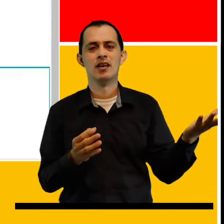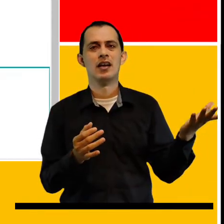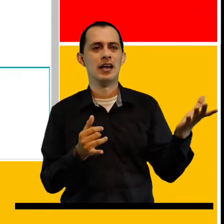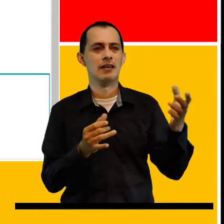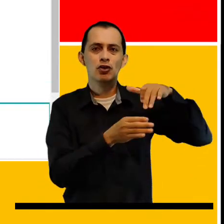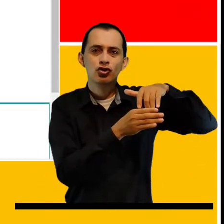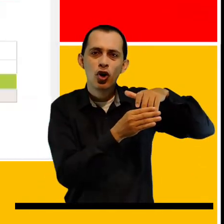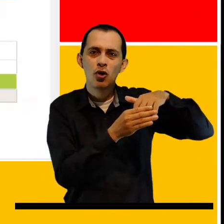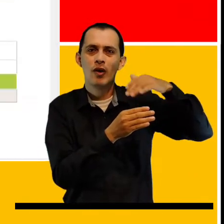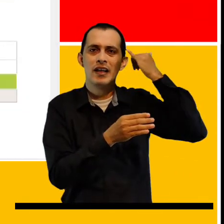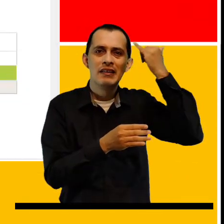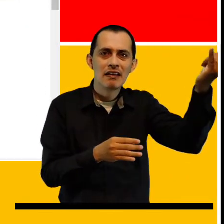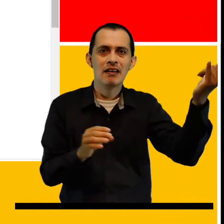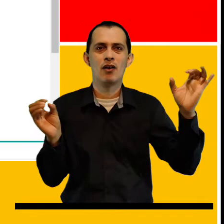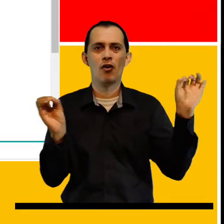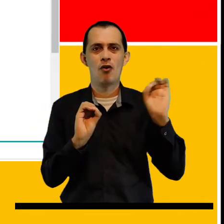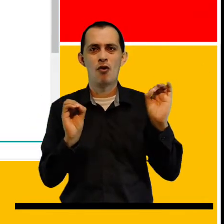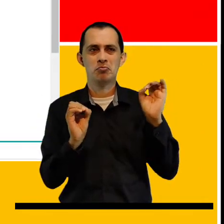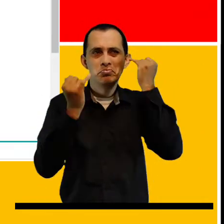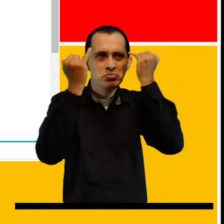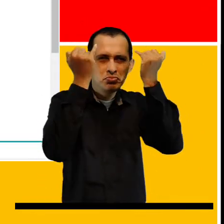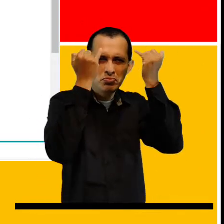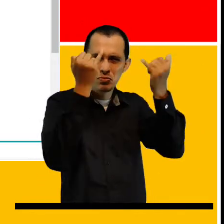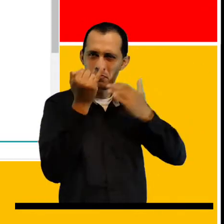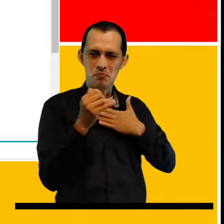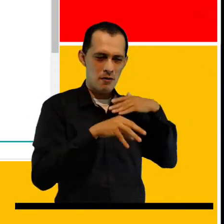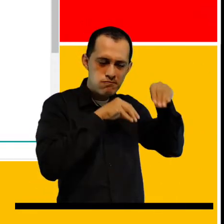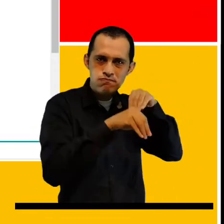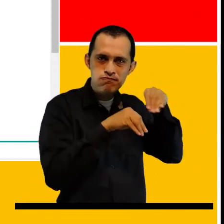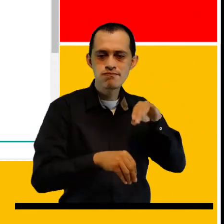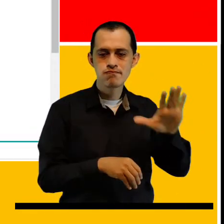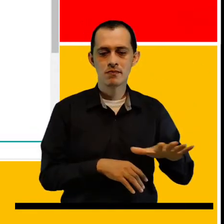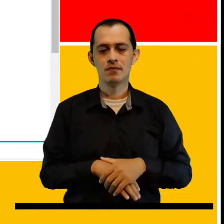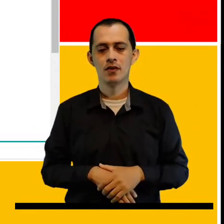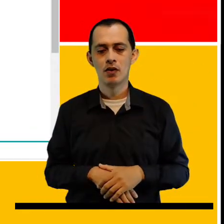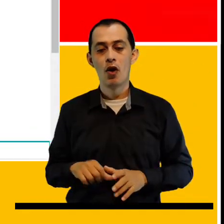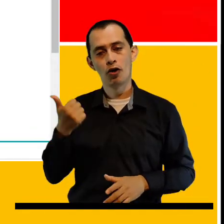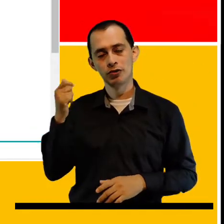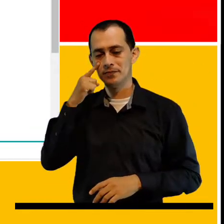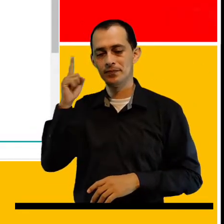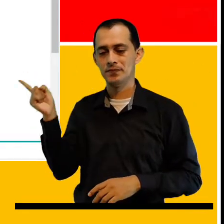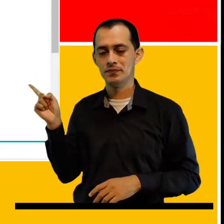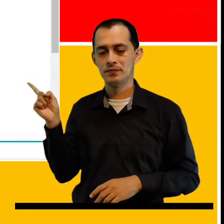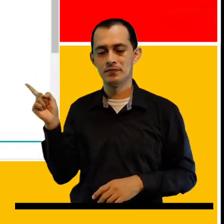intelectuales. En demás trabajos, se contiene cualquier producto intelectual que no haya